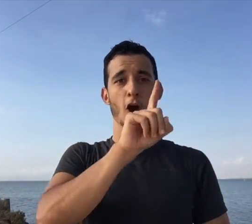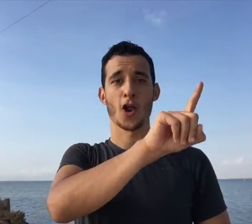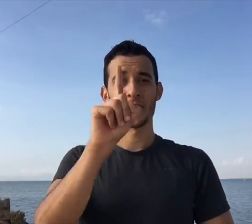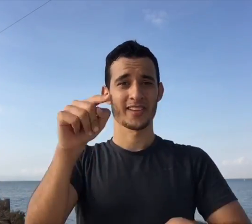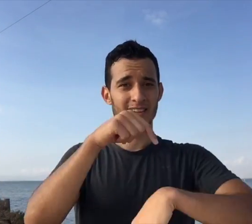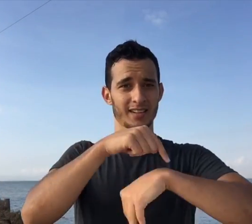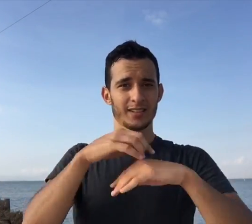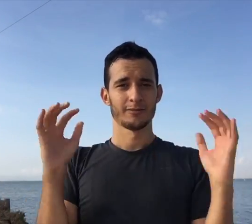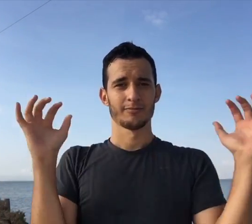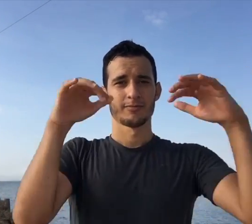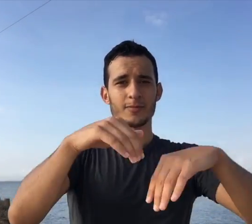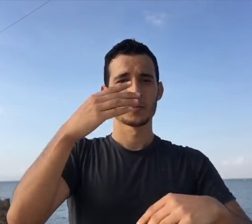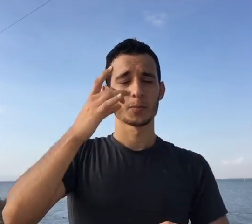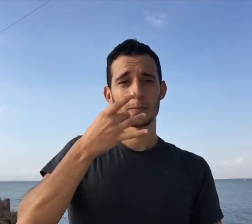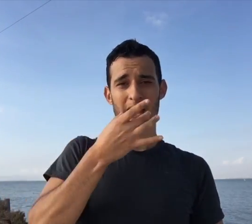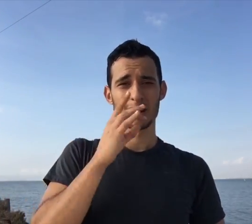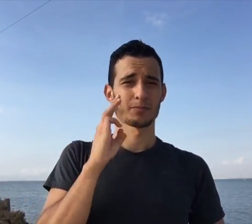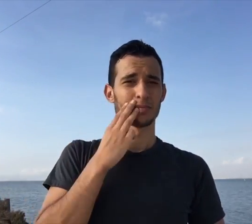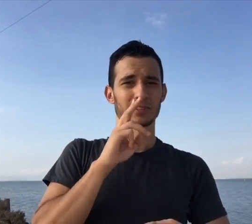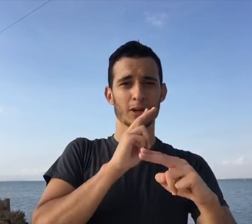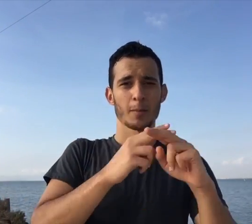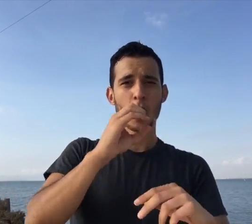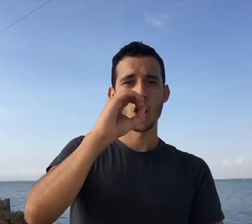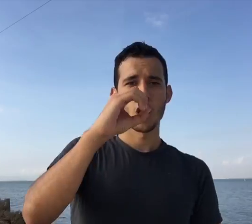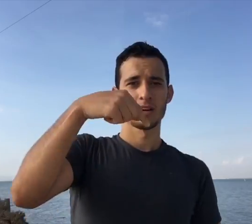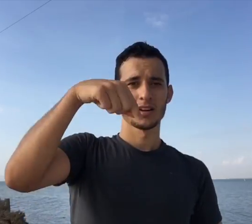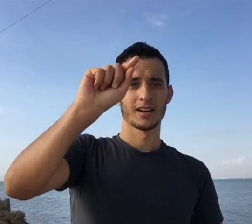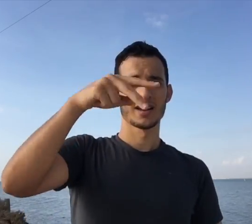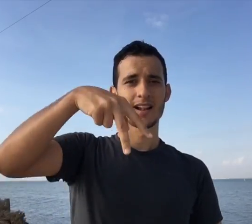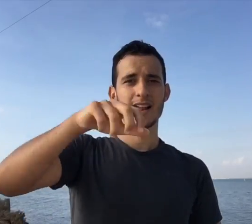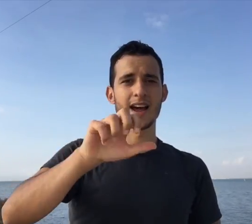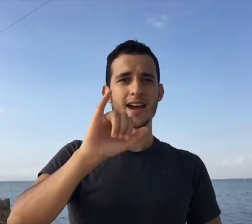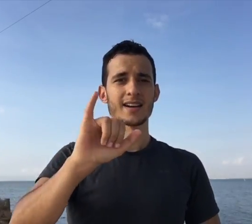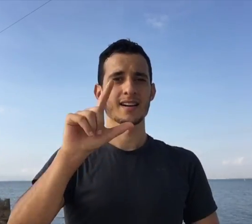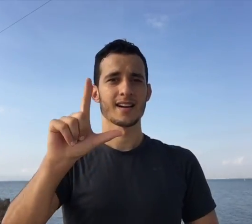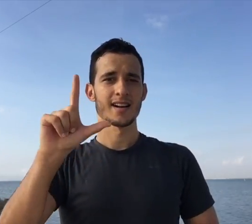A partir de las 23h. nos encontraremos en un bar-pub llamado O'Neill.